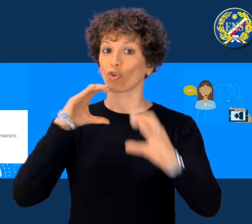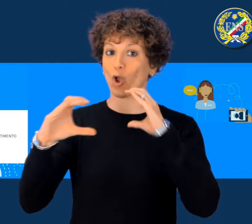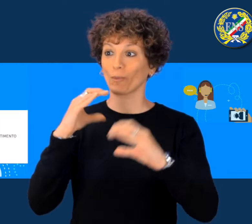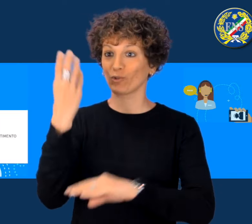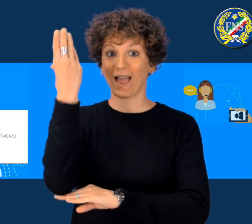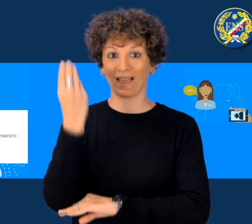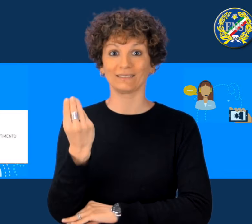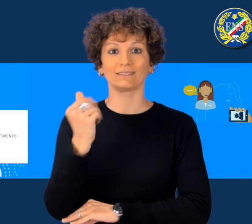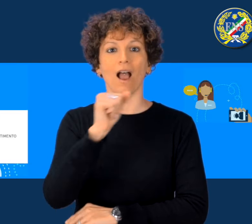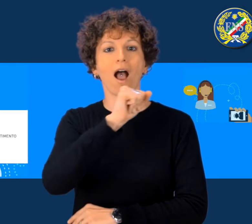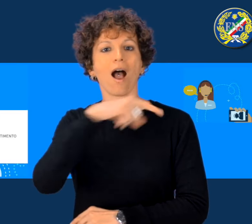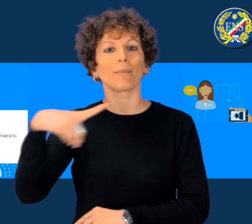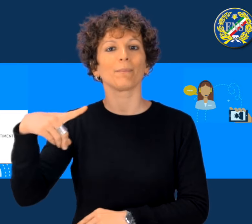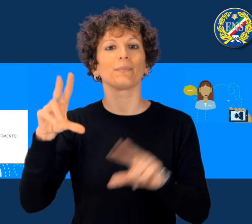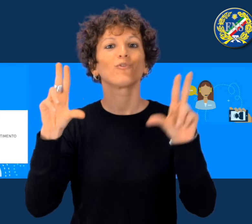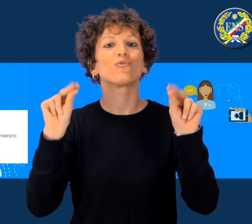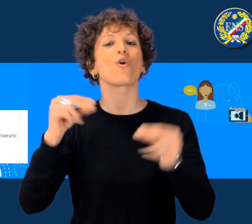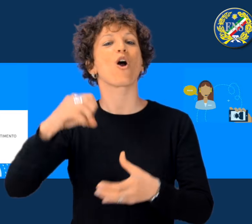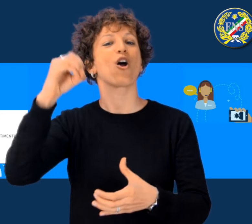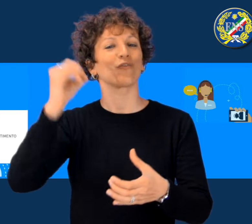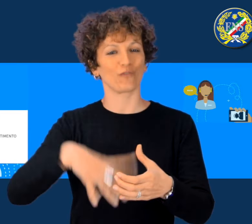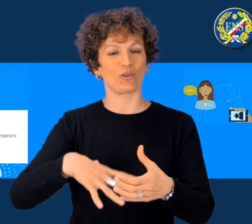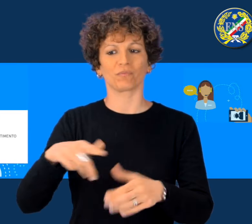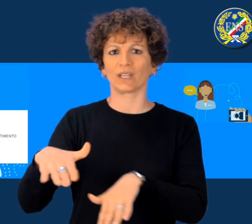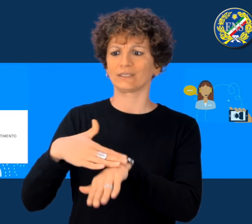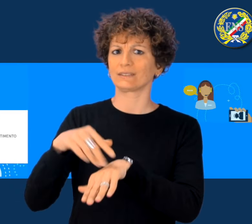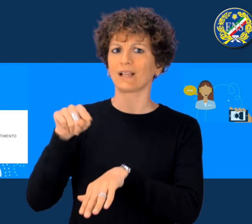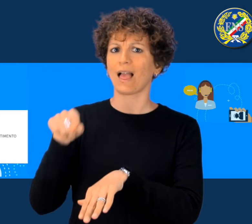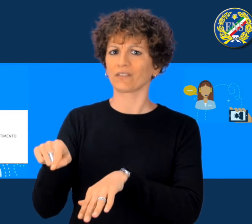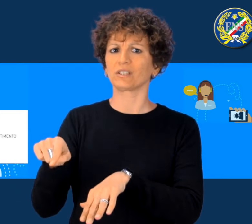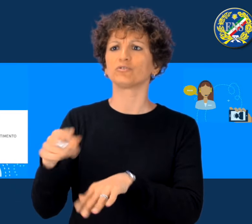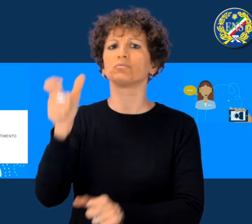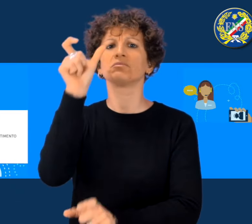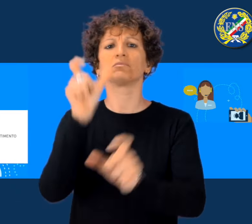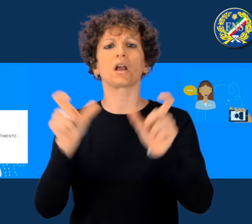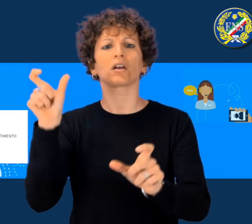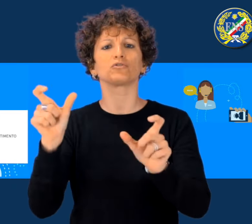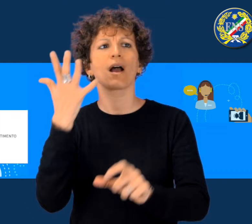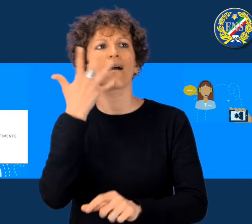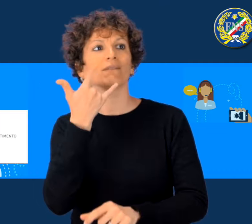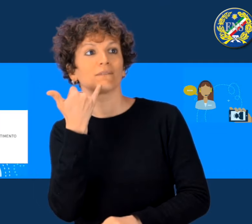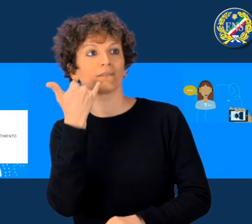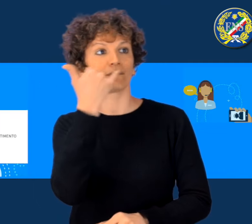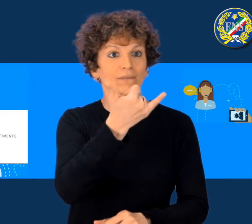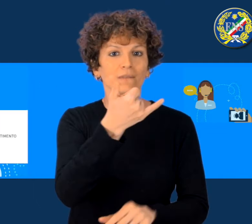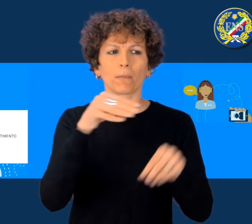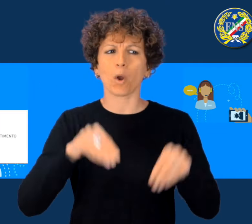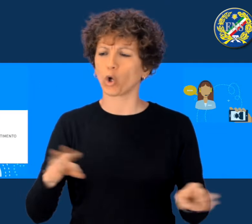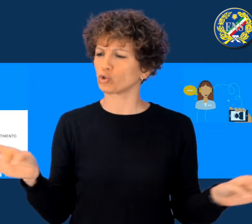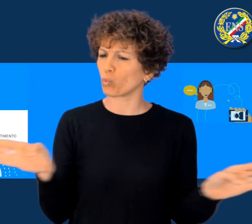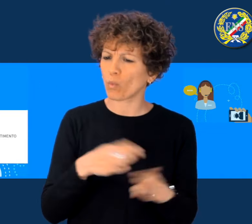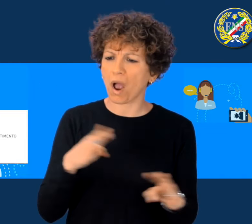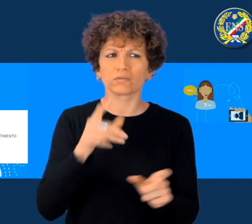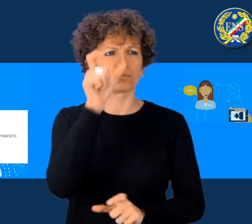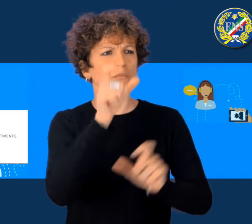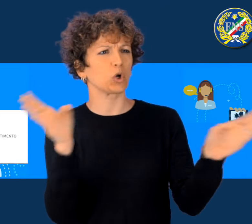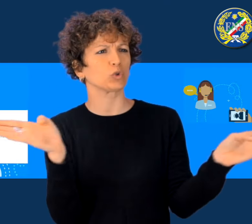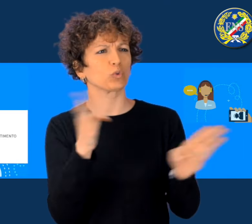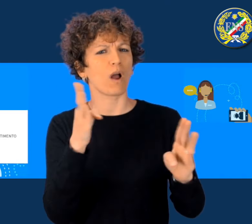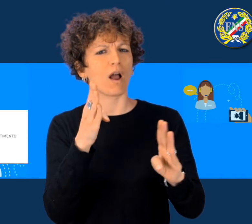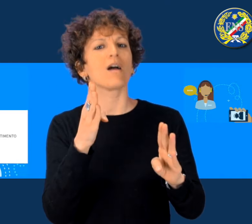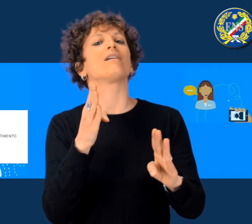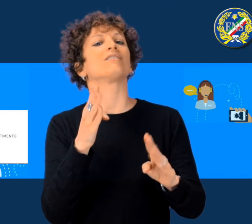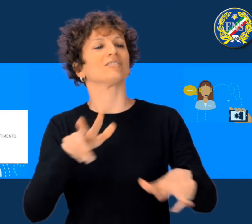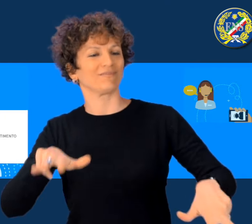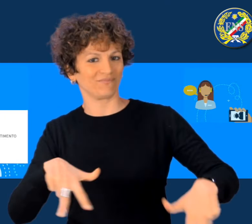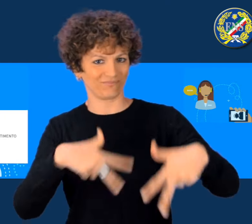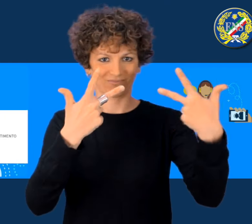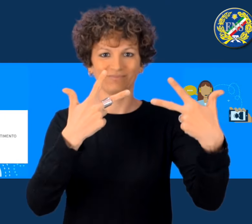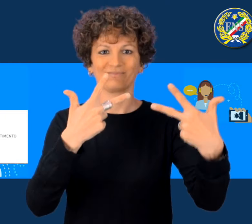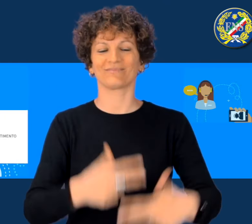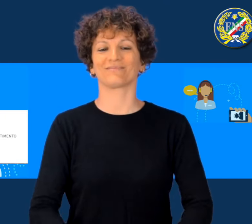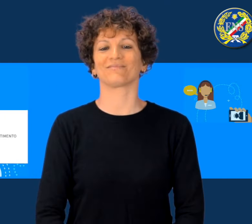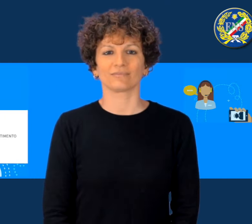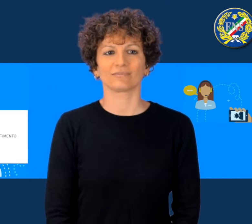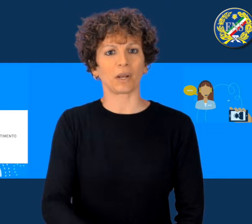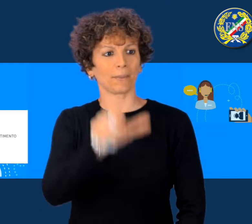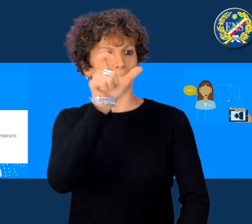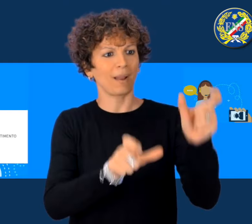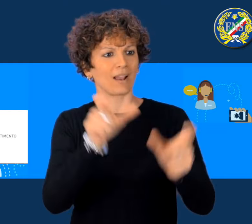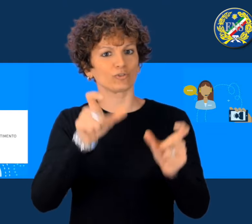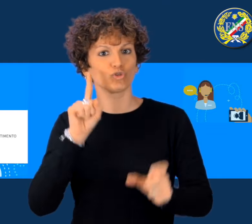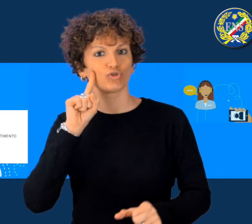Esce la nuova APP del Comunic@ENS: da oggi il servizio di Video Chat LIS attivo in tutta Italia